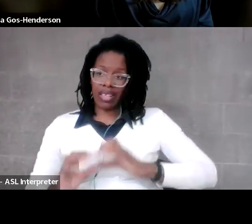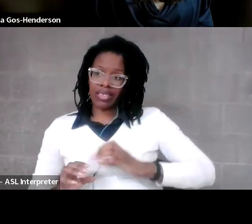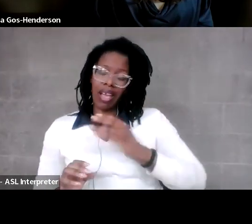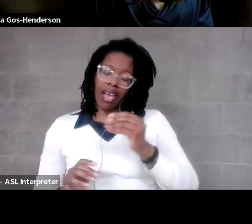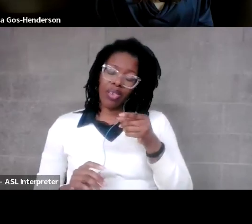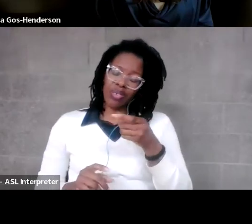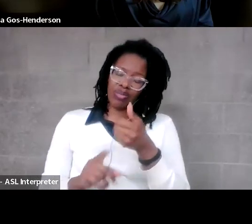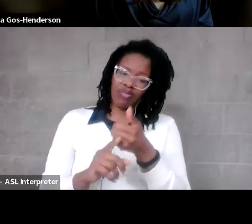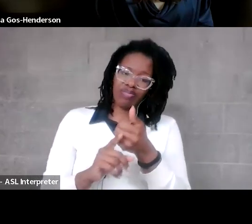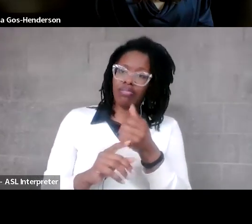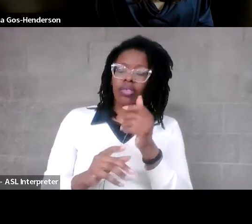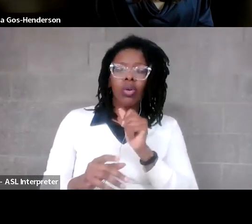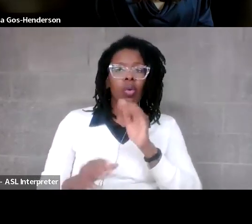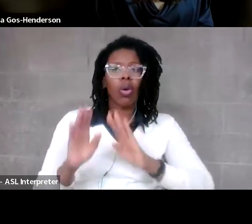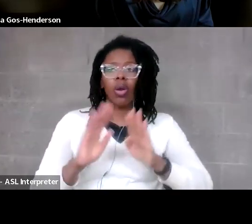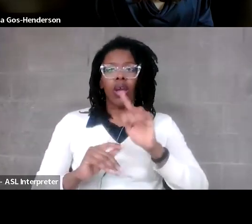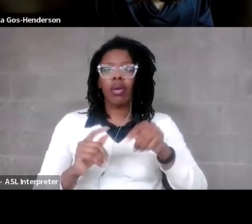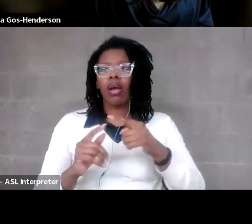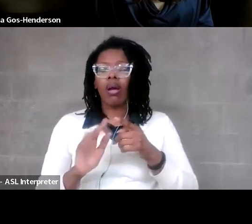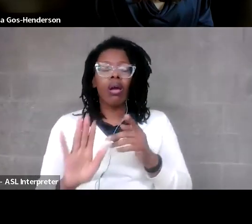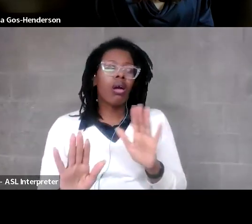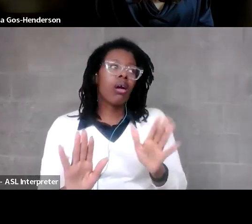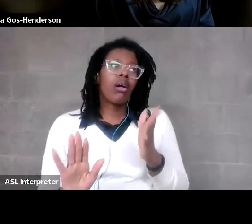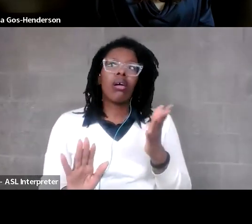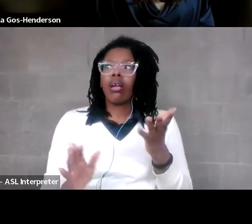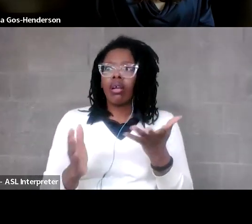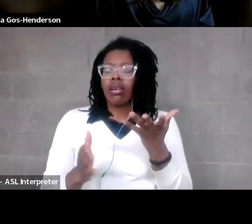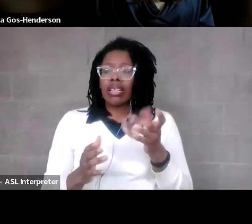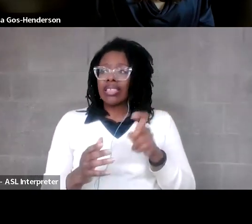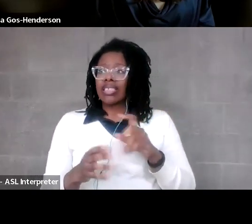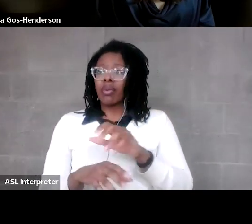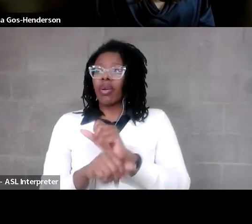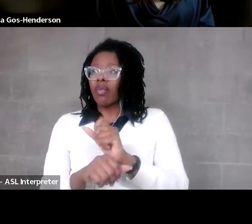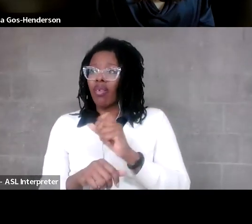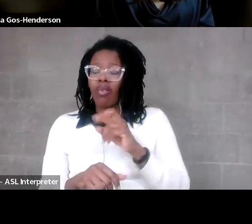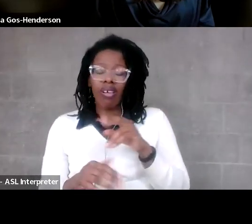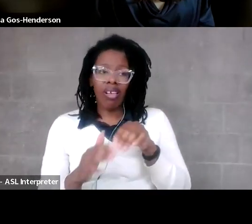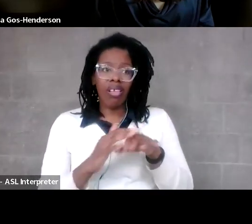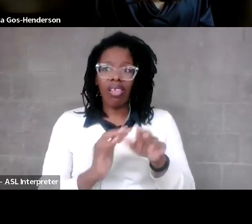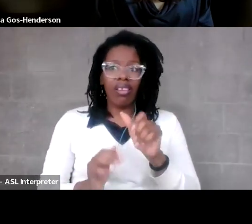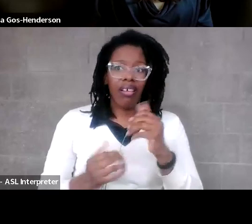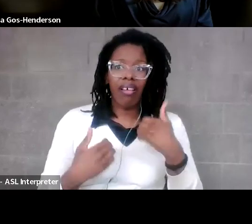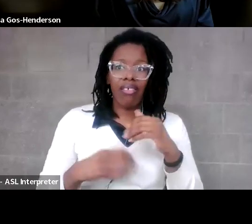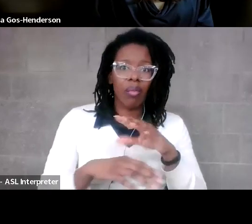Así que no te preocupes por si vas a necesitar hacer una cita o si llegas a la oficina sin cita.